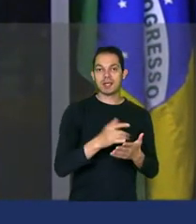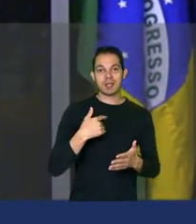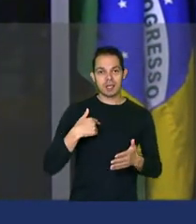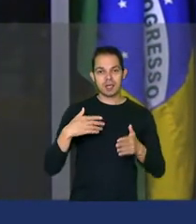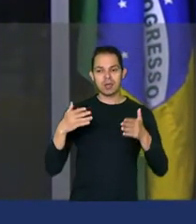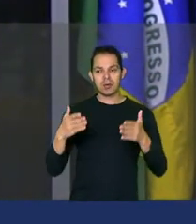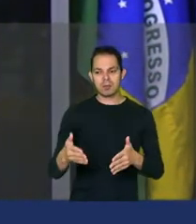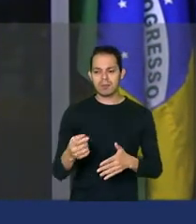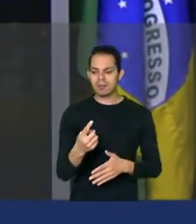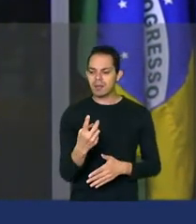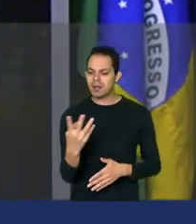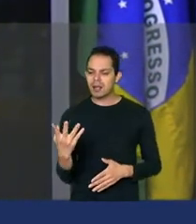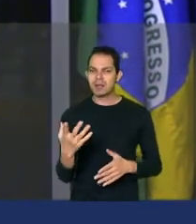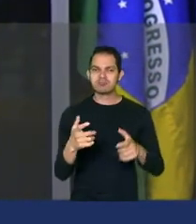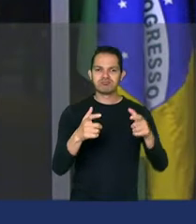PARLAMENTARES PARA AS 7